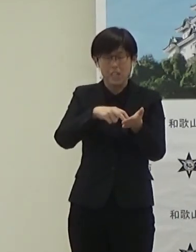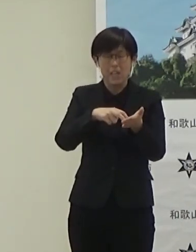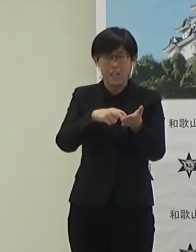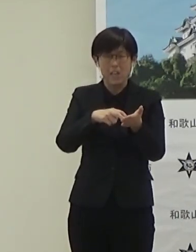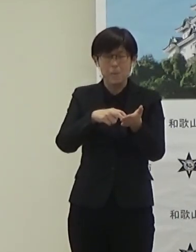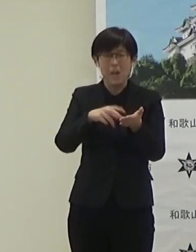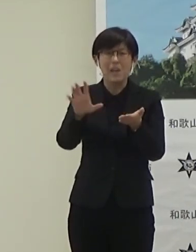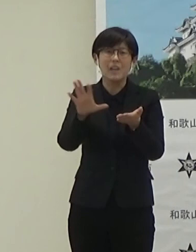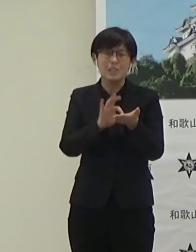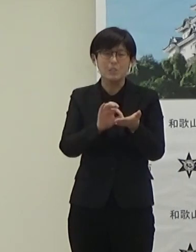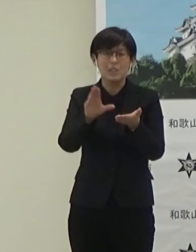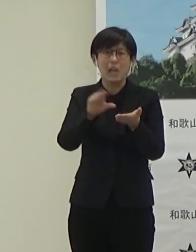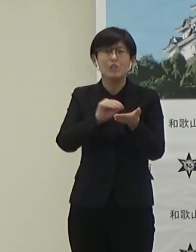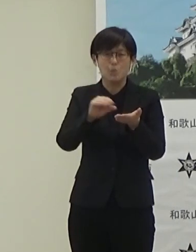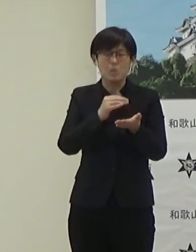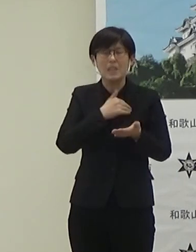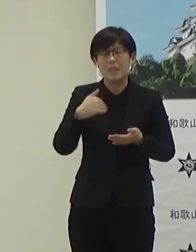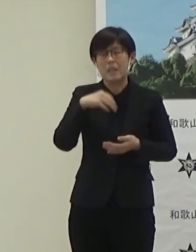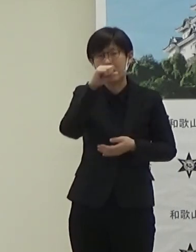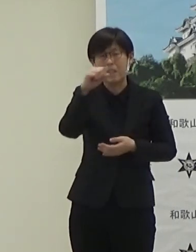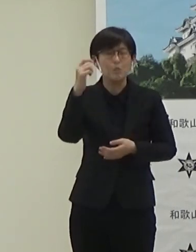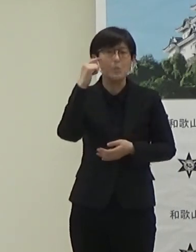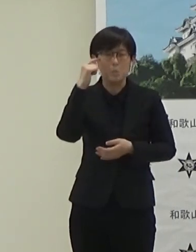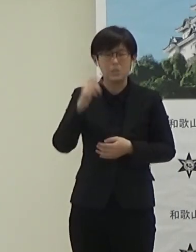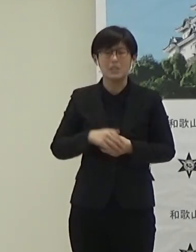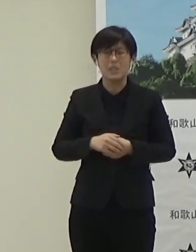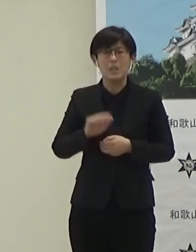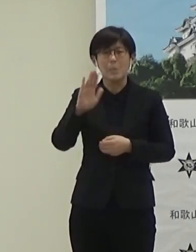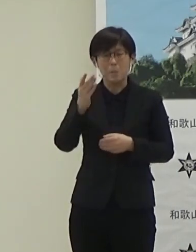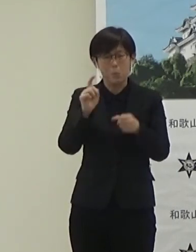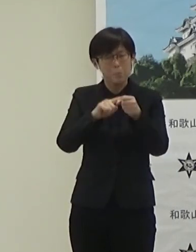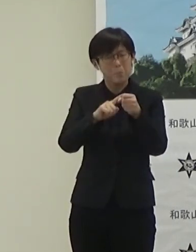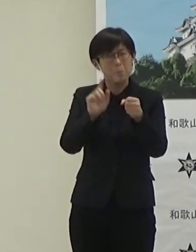スタートをしてます もう何年越しかになるんですけども